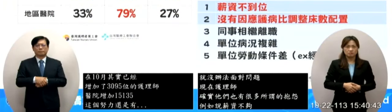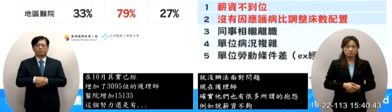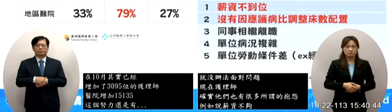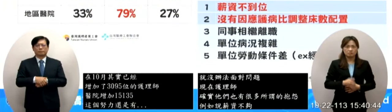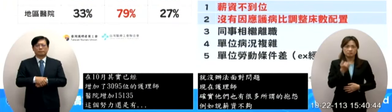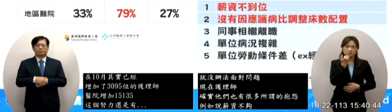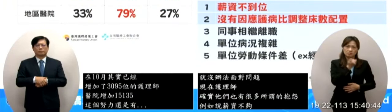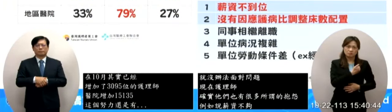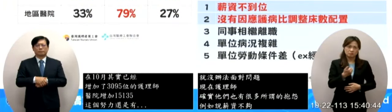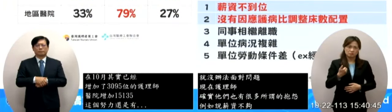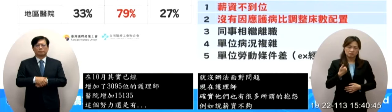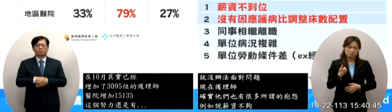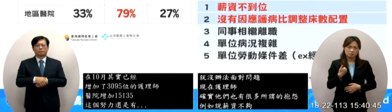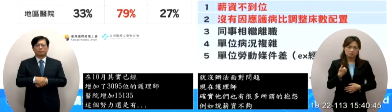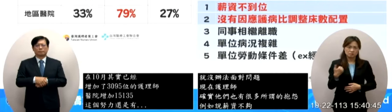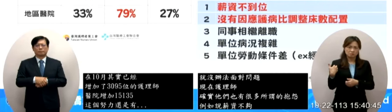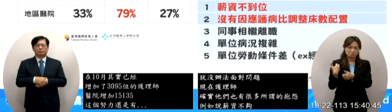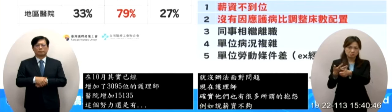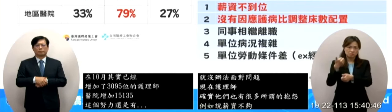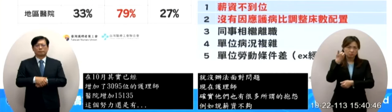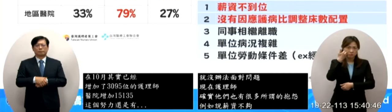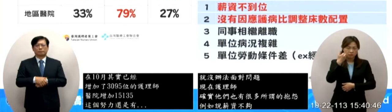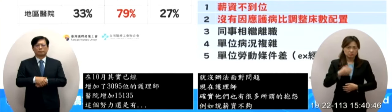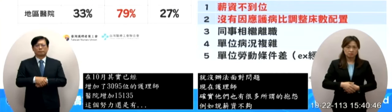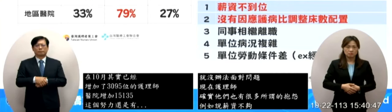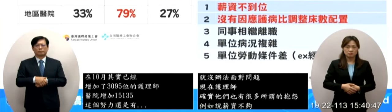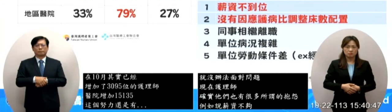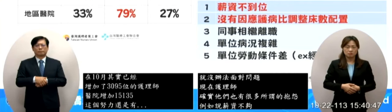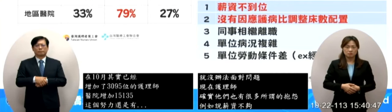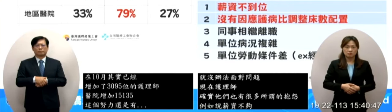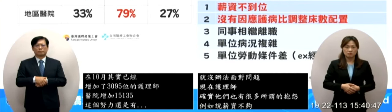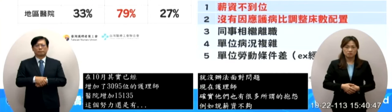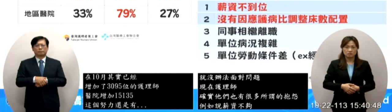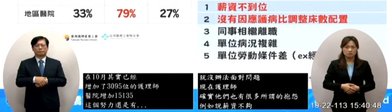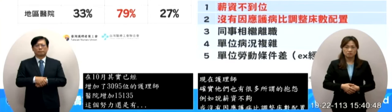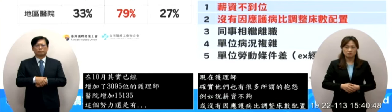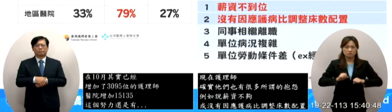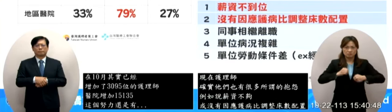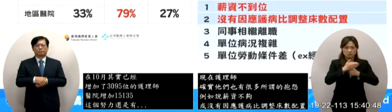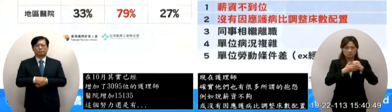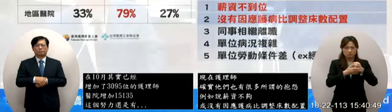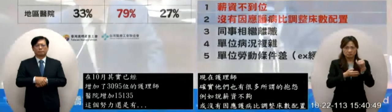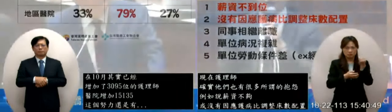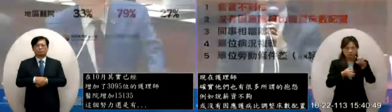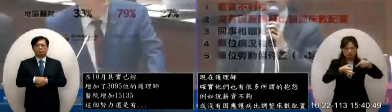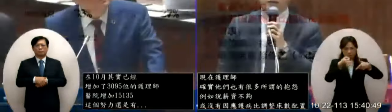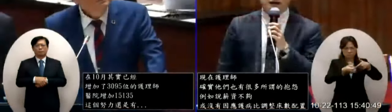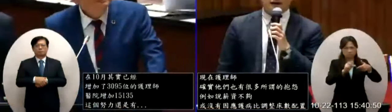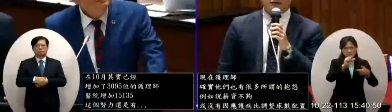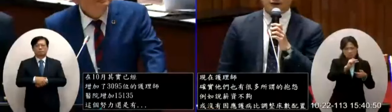會歸因到一個問題啦 就是現在的健保點值就是比較低嘛 你現在一點大概